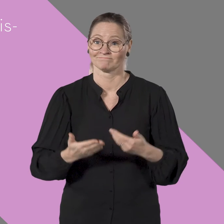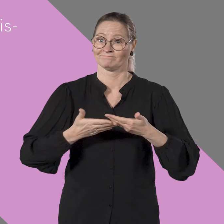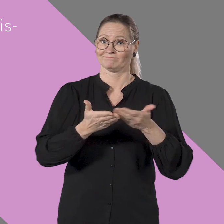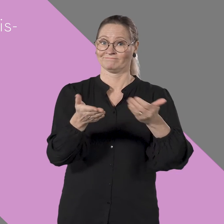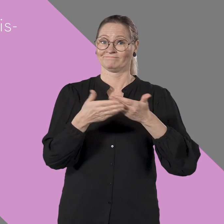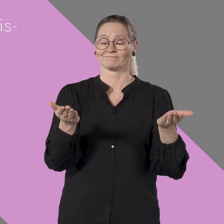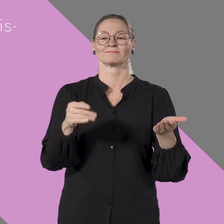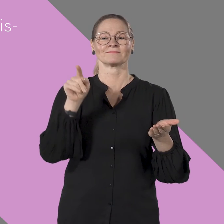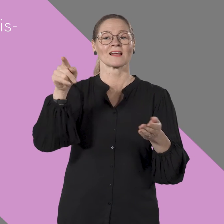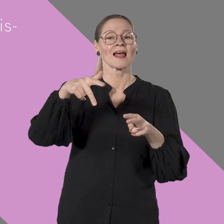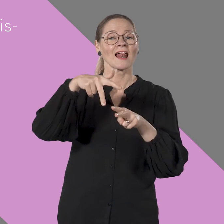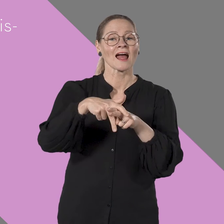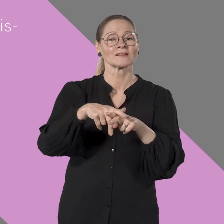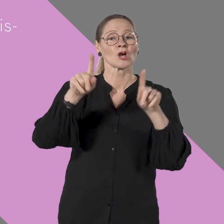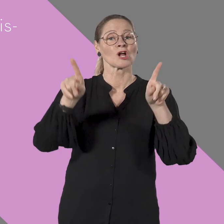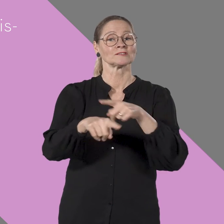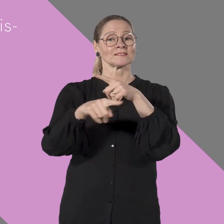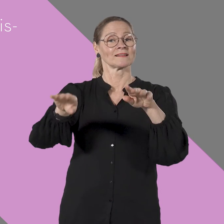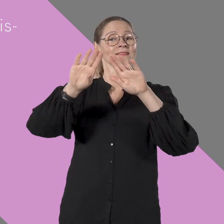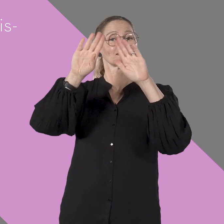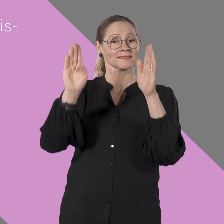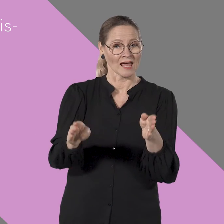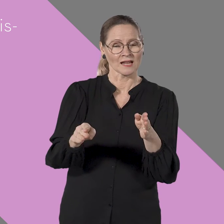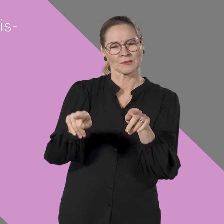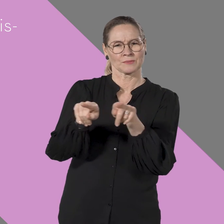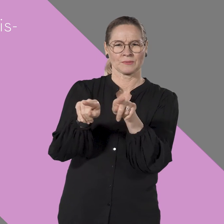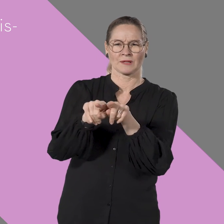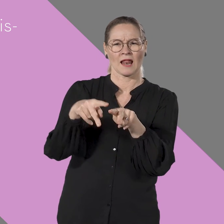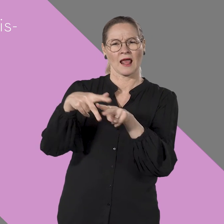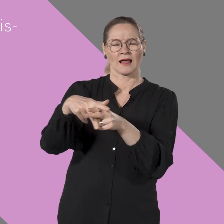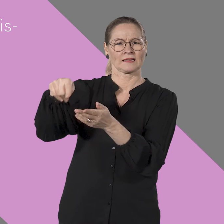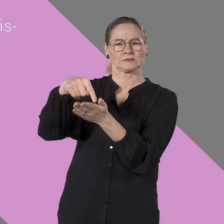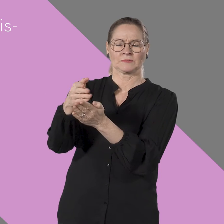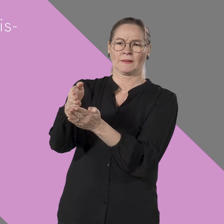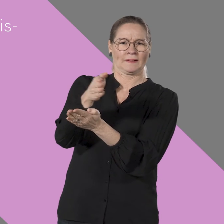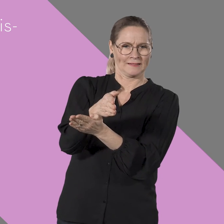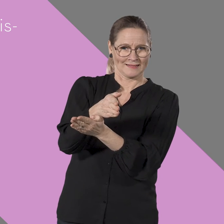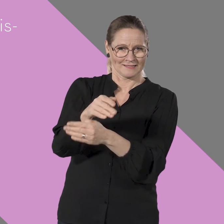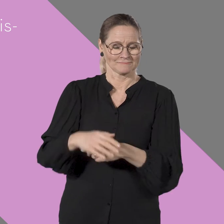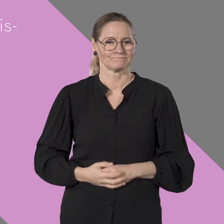Esitykset nähdään Lahden konserttitalossa, lähellä Lahden keskustaa.